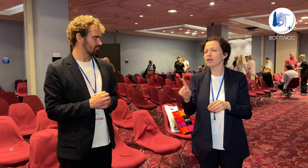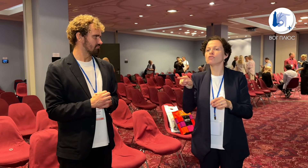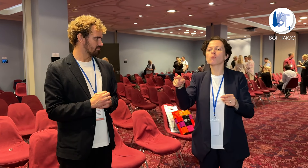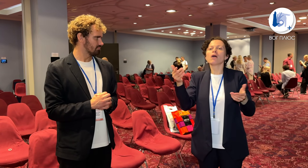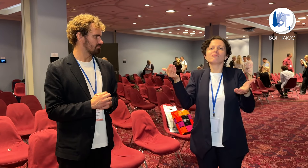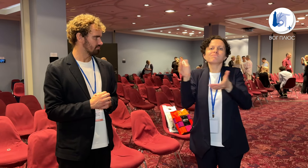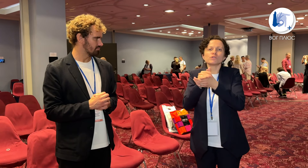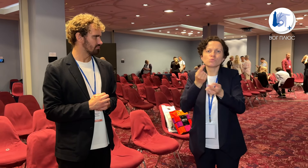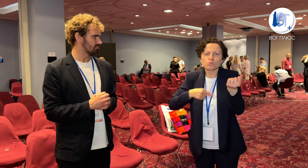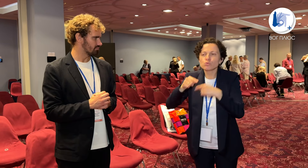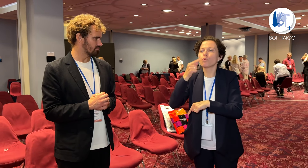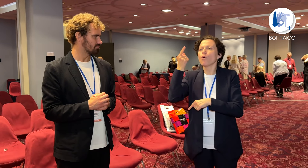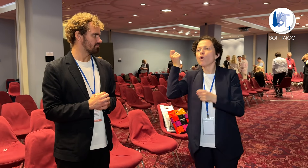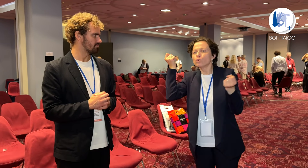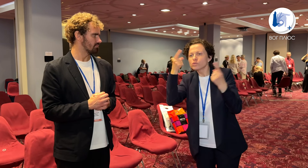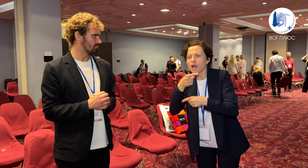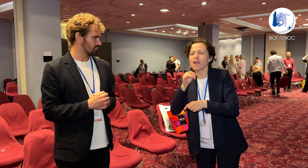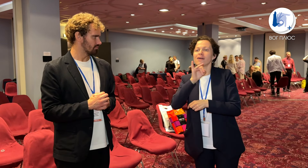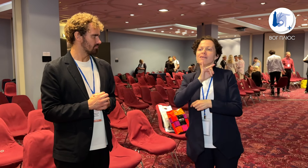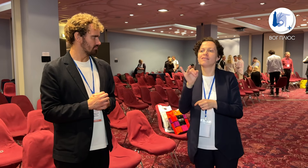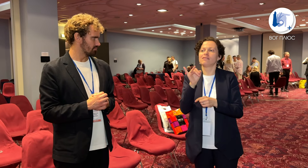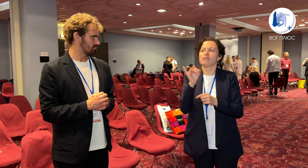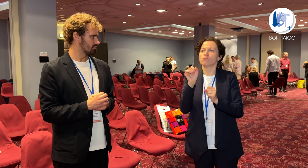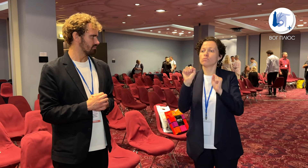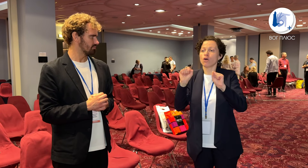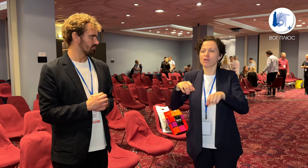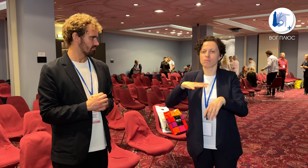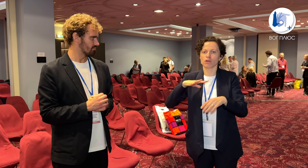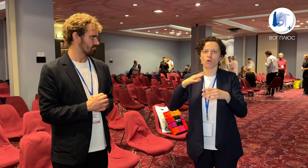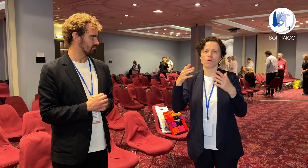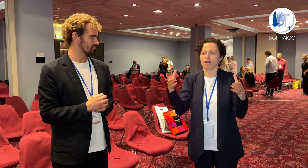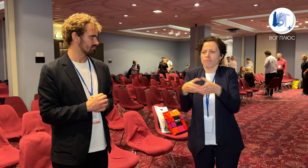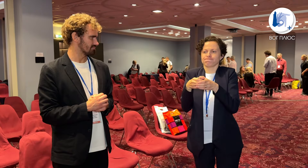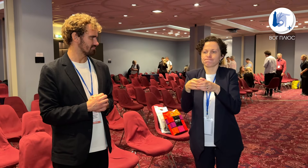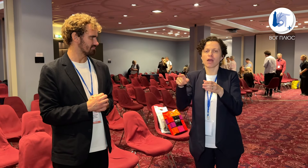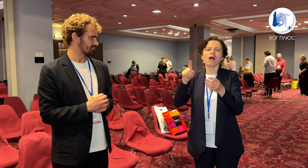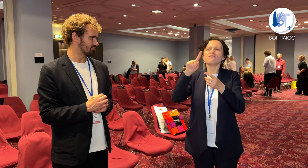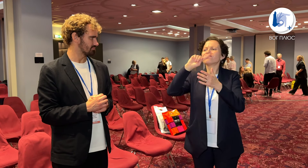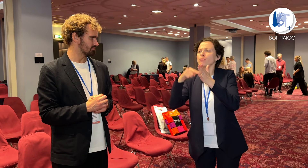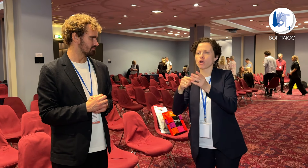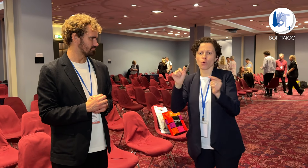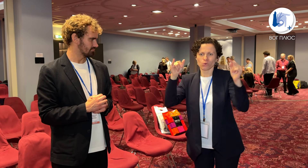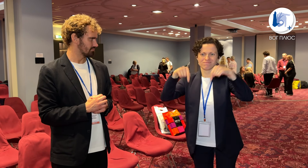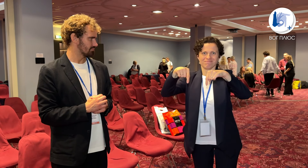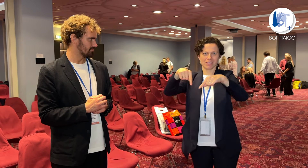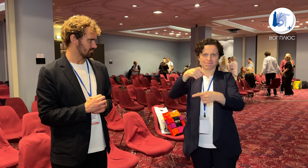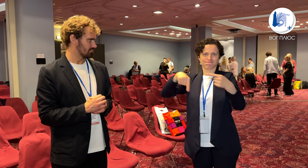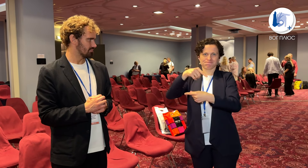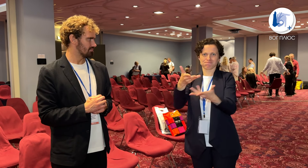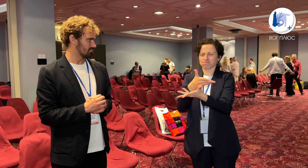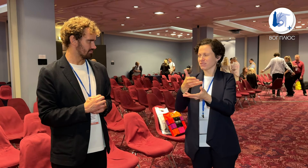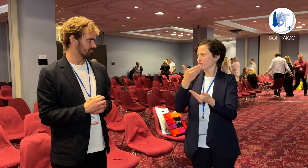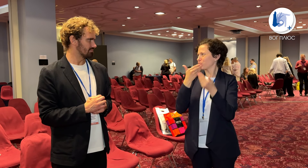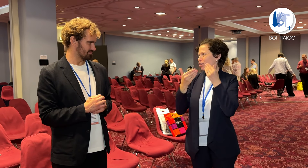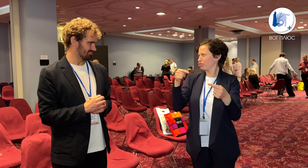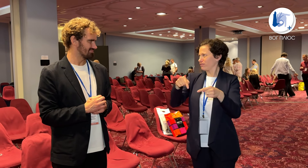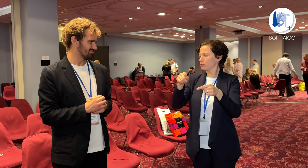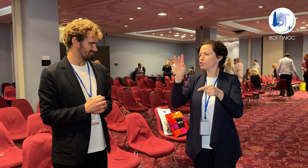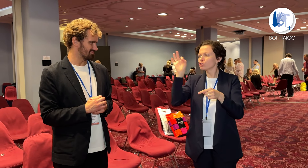Чтобы они познакомились друг с другом, получили новые знания и объединились, чтобы возникающие вопросы решали коллегиально.